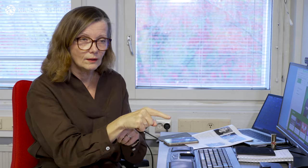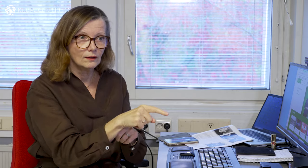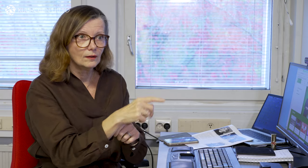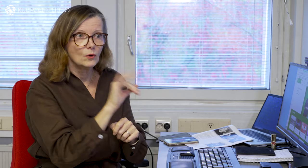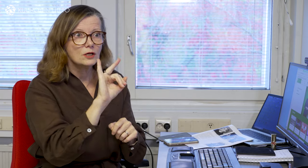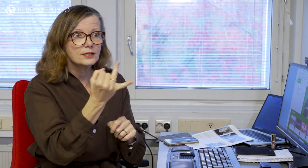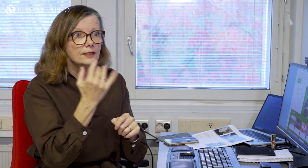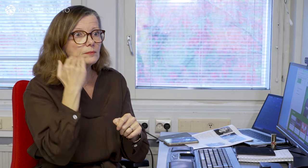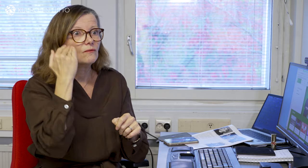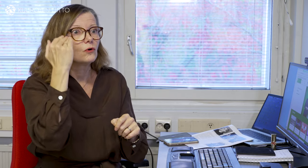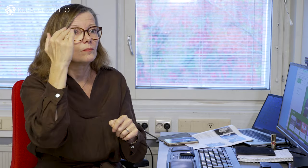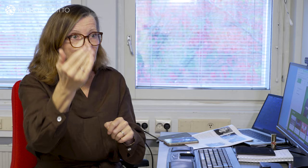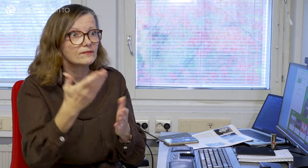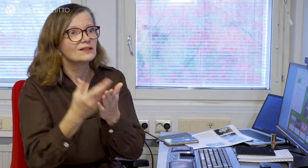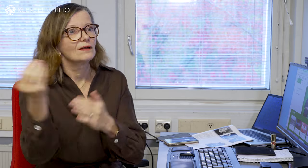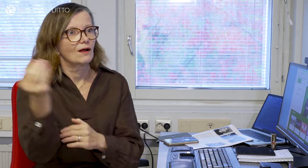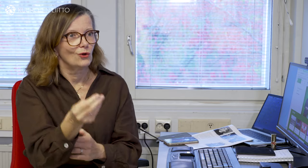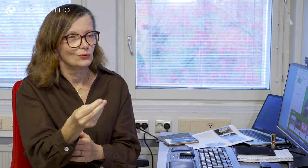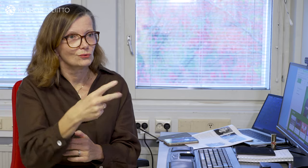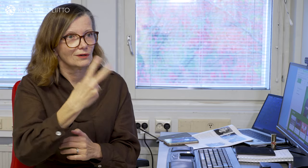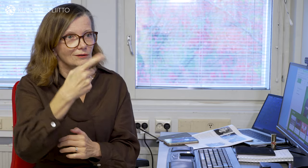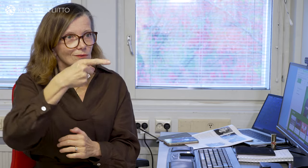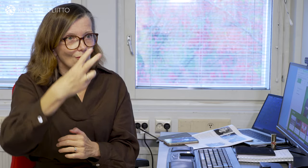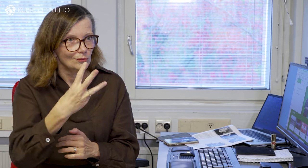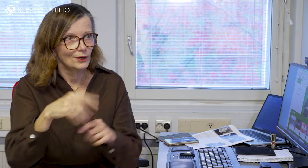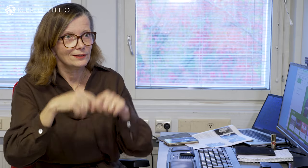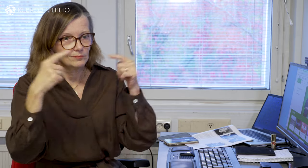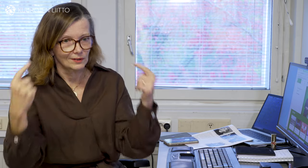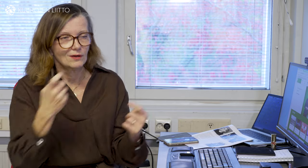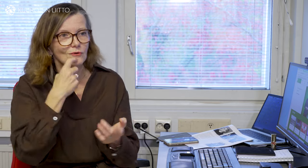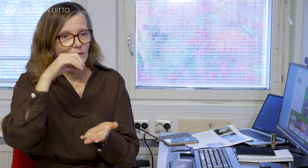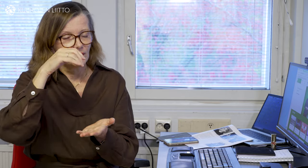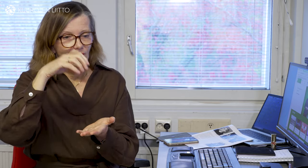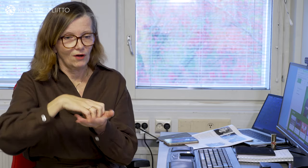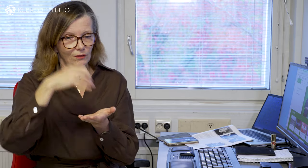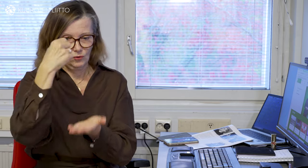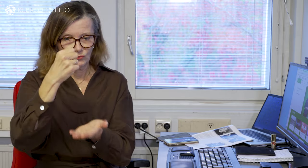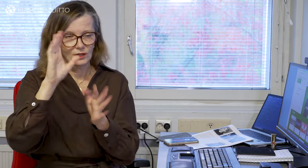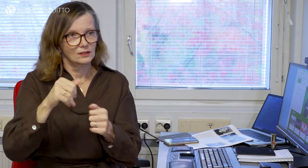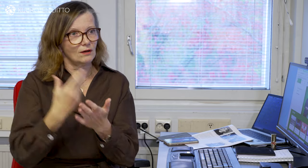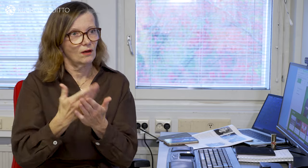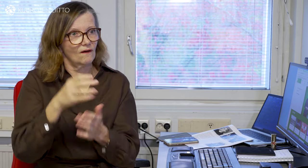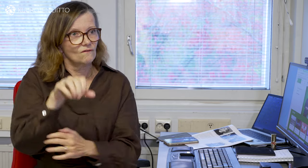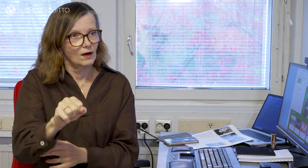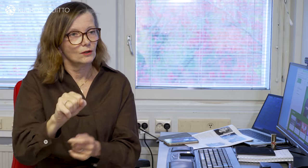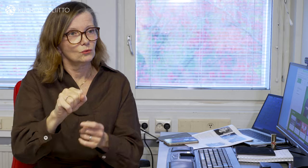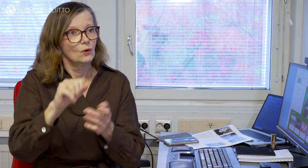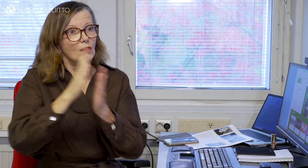Vasta 7 vuoden päästä, vuonna 2013 valtio varasi ensimmäisen kerran budjetista rahaa tälle.